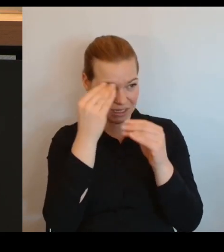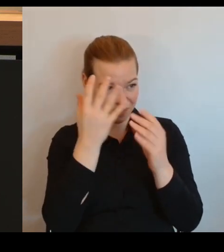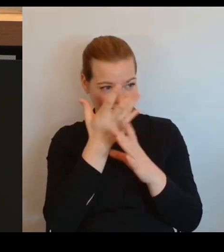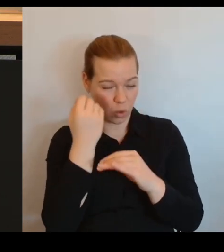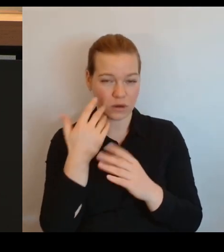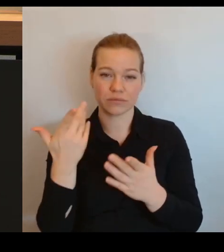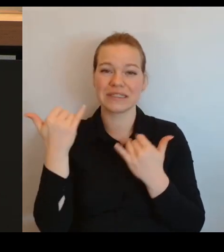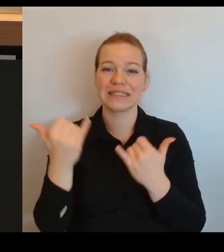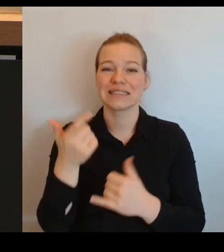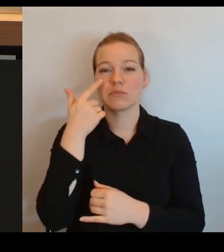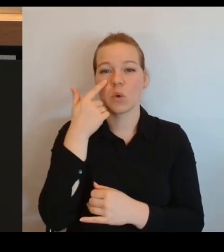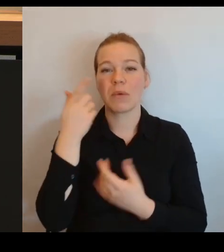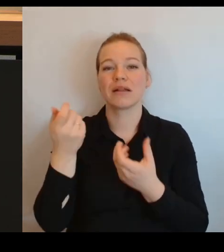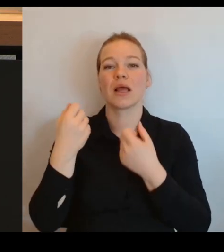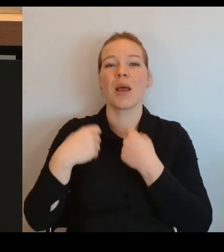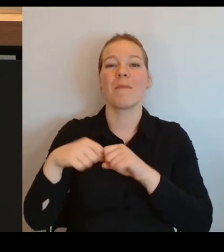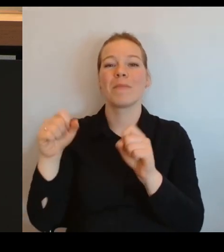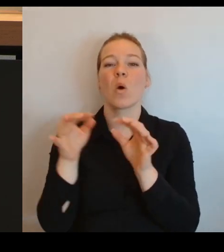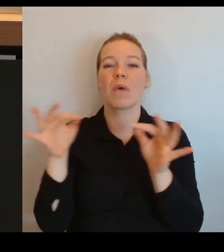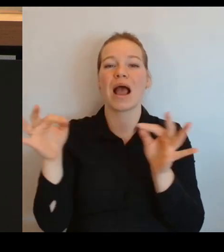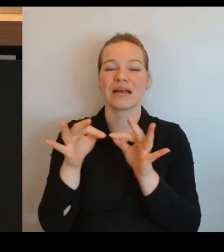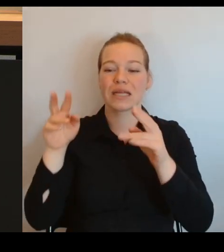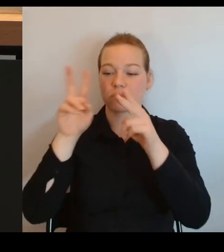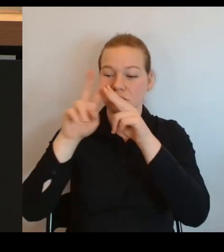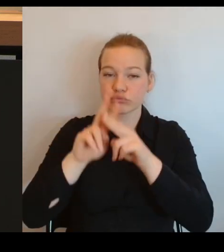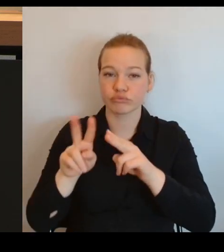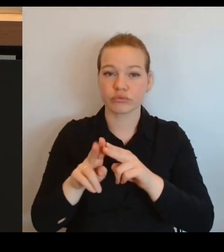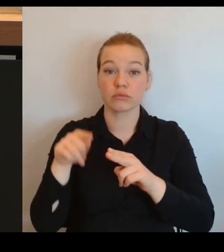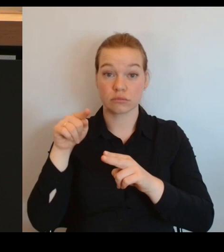es im Bereich bis zur Bushaltestelle dort auch ein Sonderfahrstreifen geben. Vielen Dank.